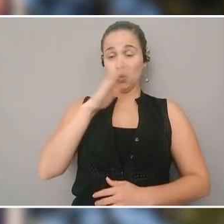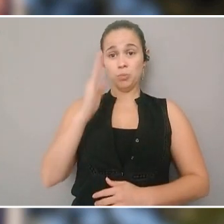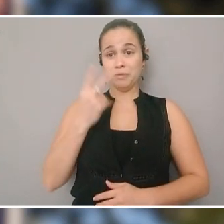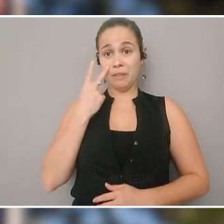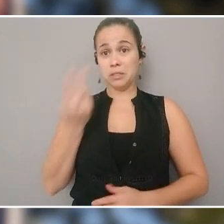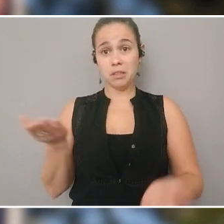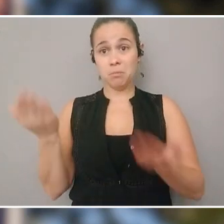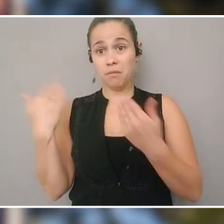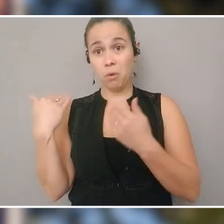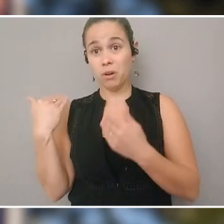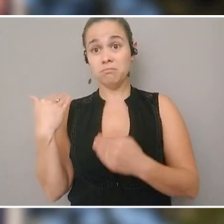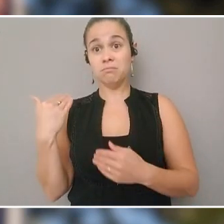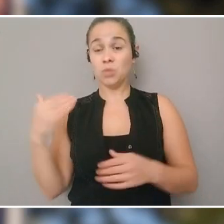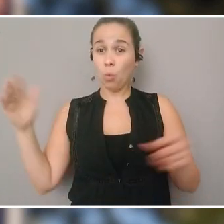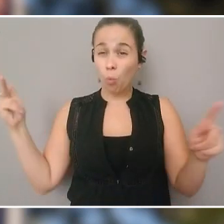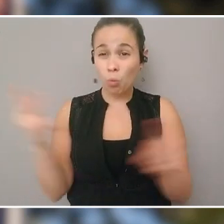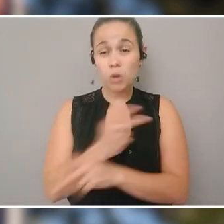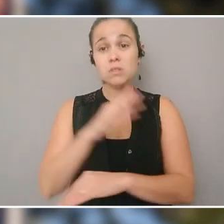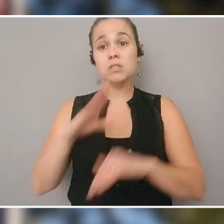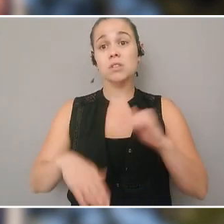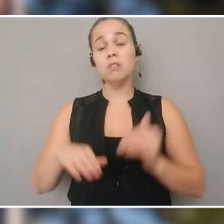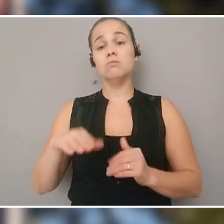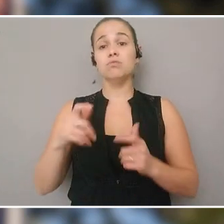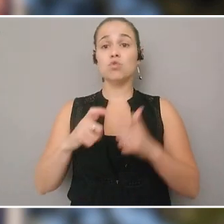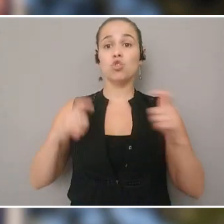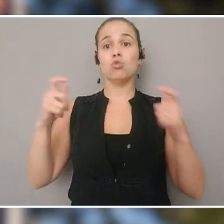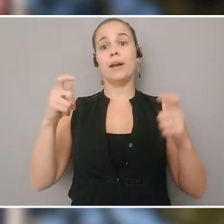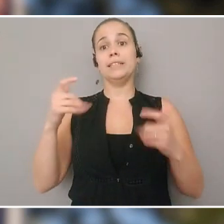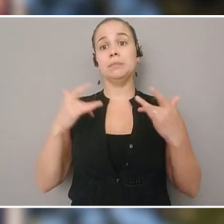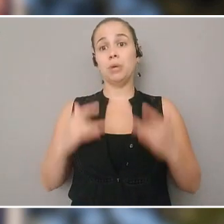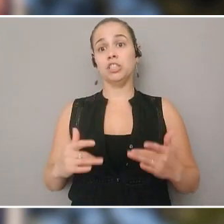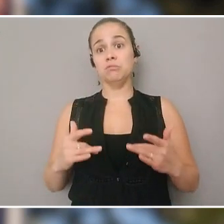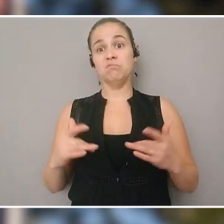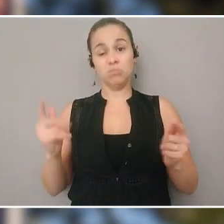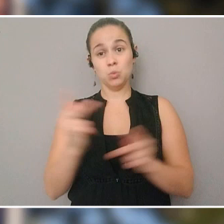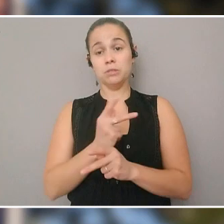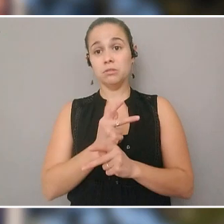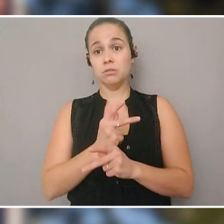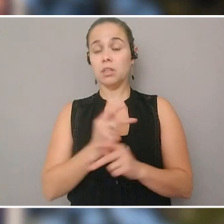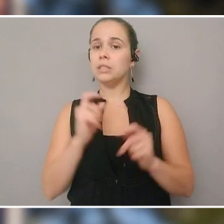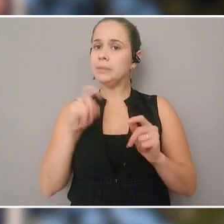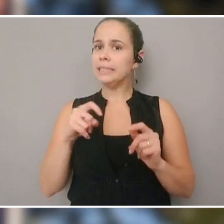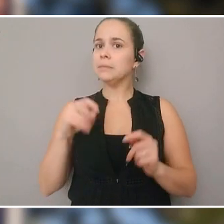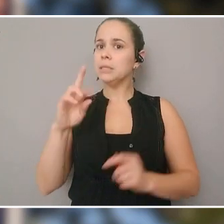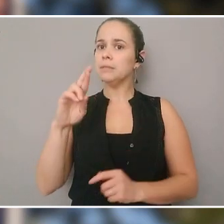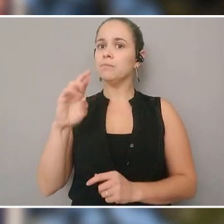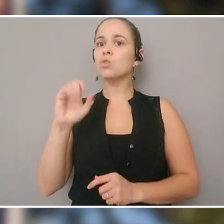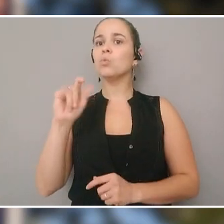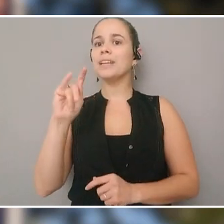Gran Depresion. Séan realista como